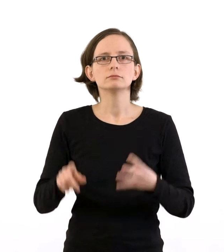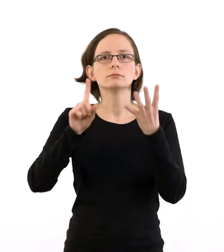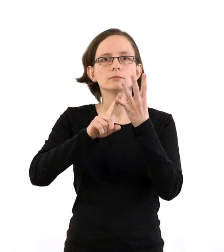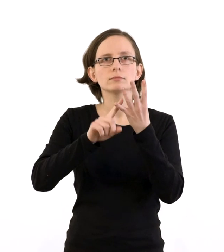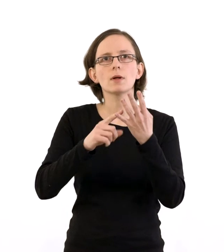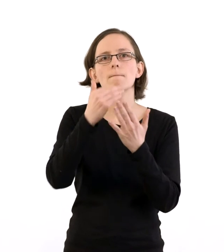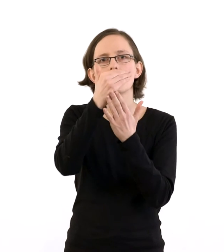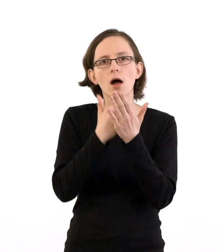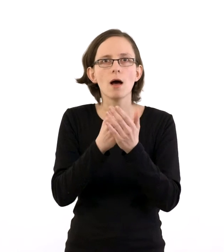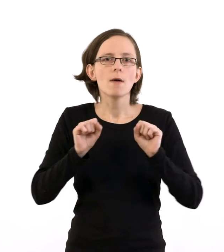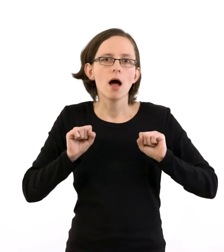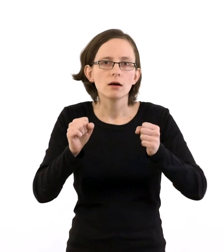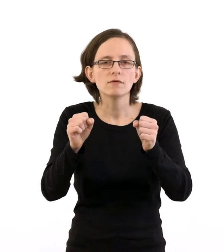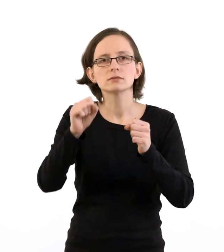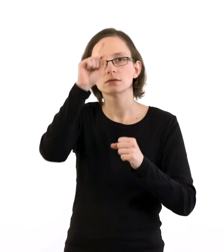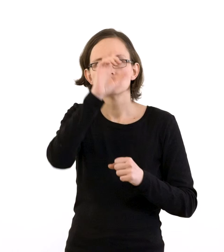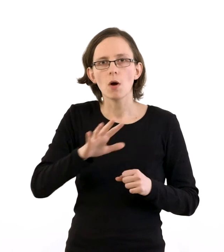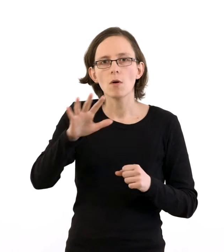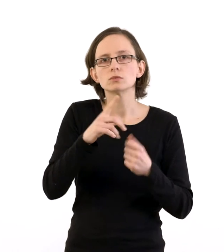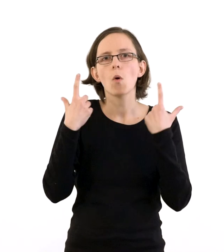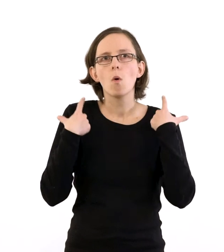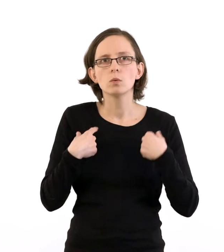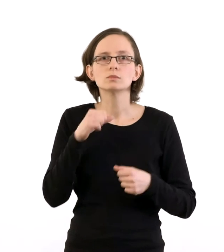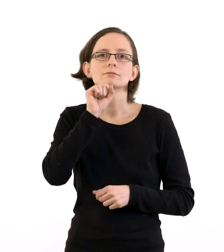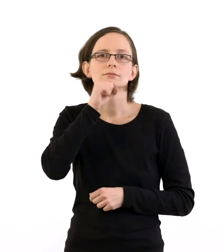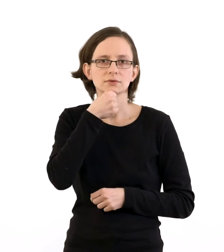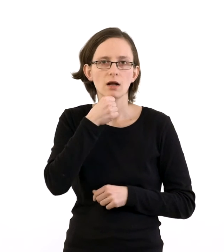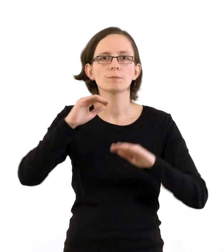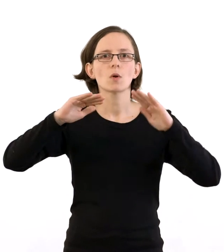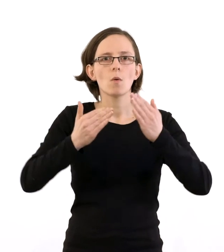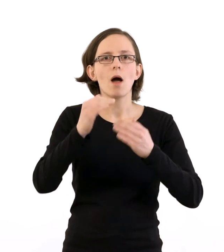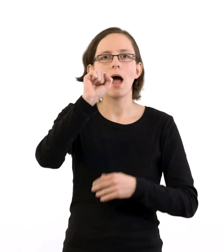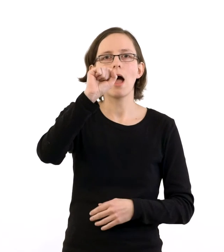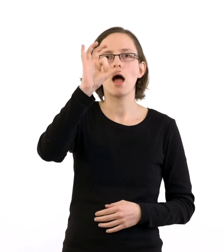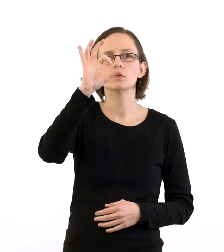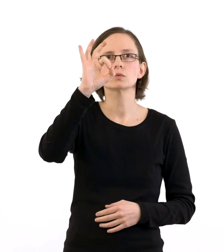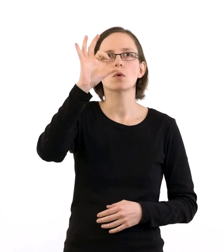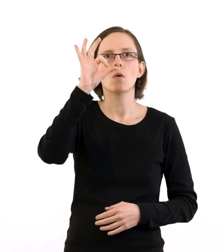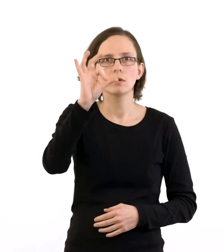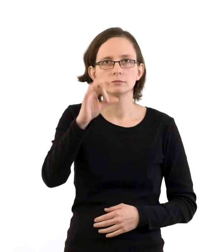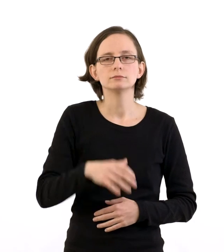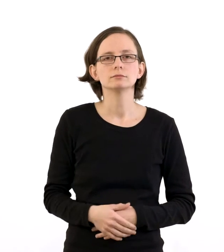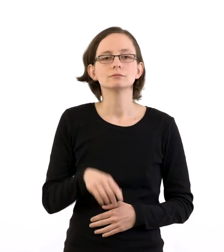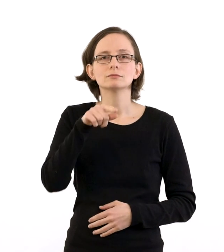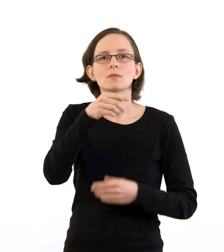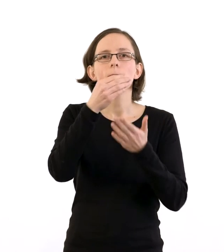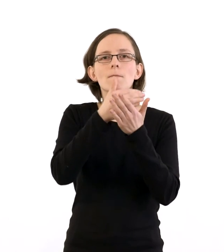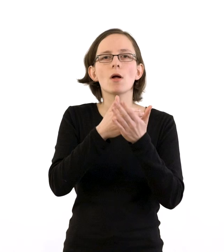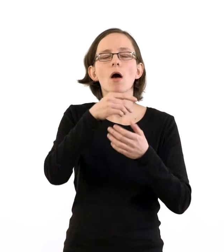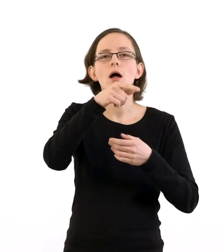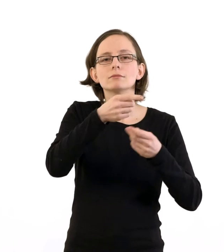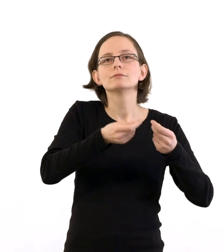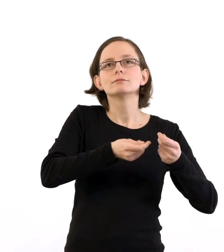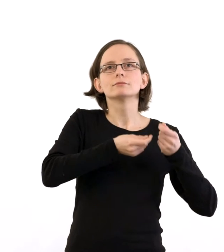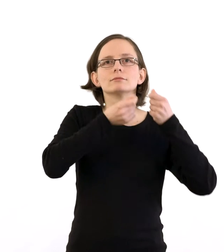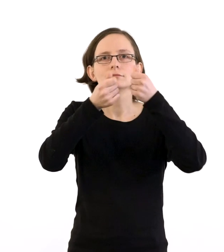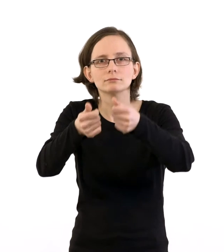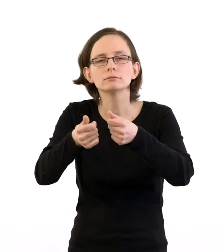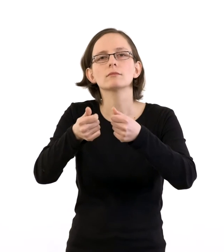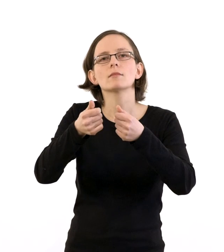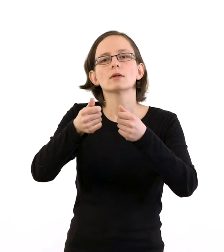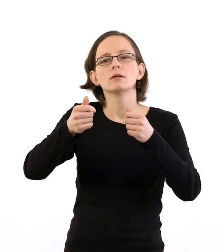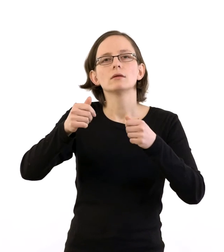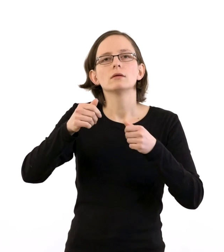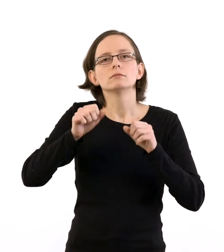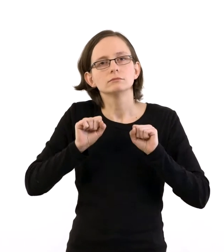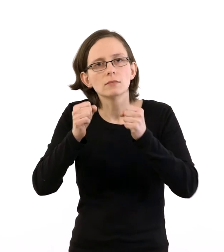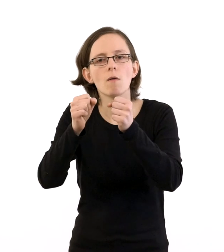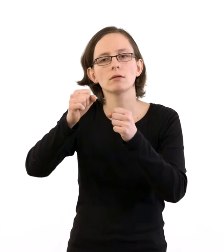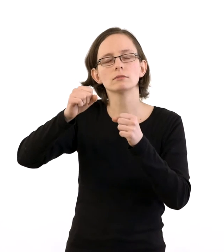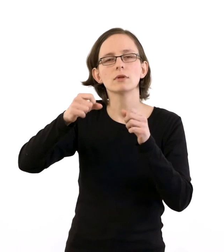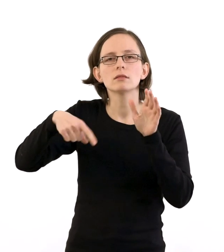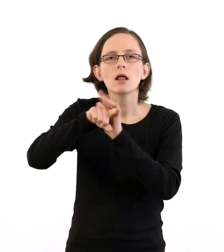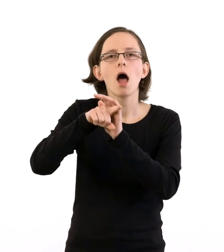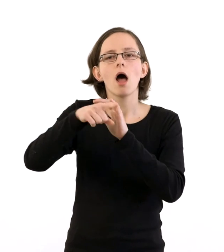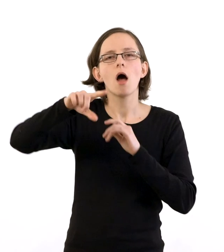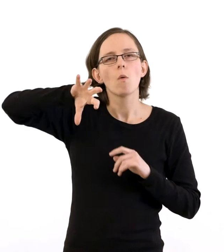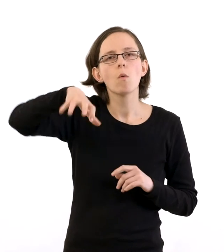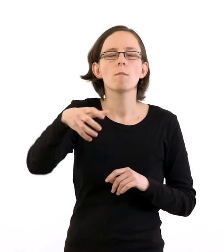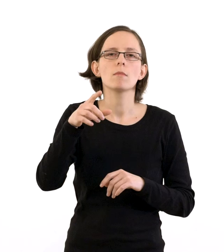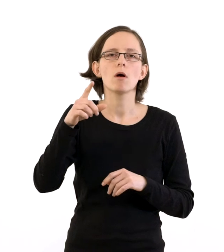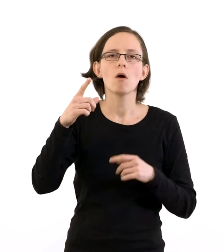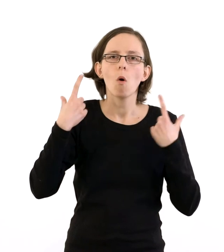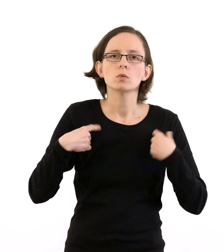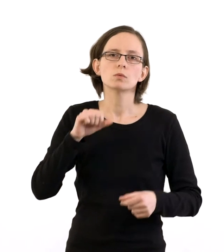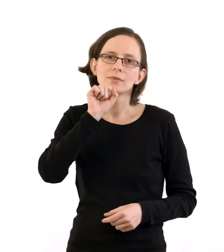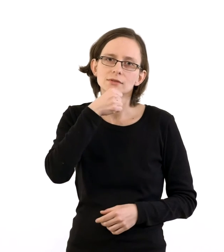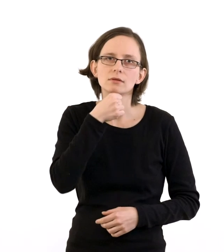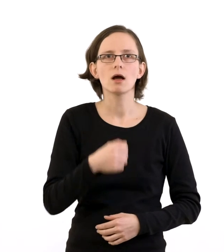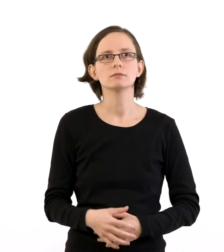Program Aktywizacja Społeczna Osób Starszych (ASOS) – program nakierowany na finansowanie działań dla osób starszych.